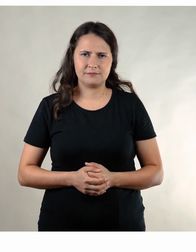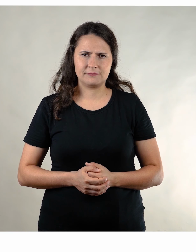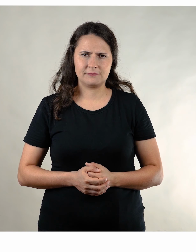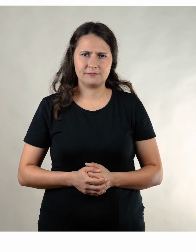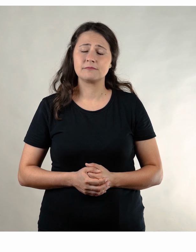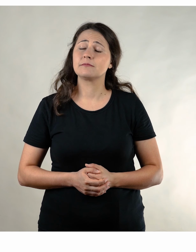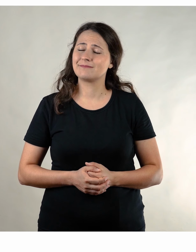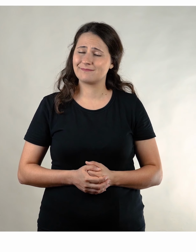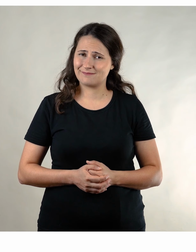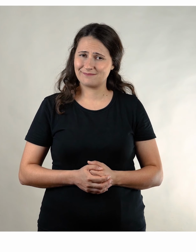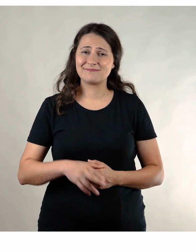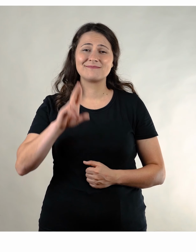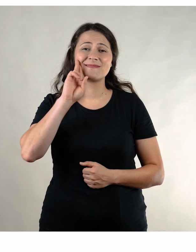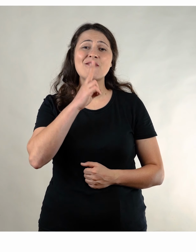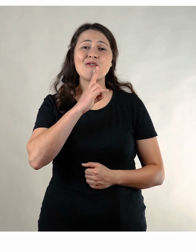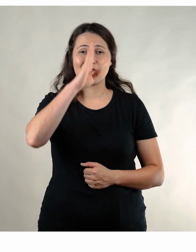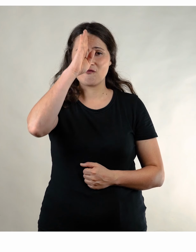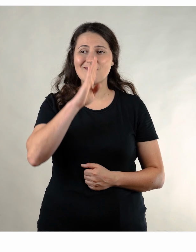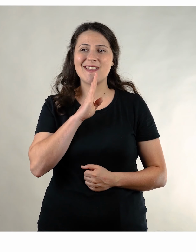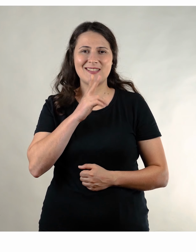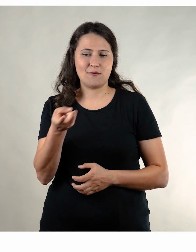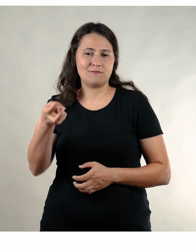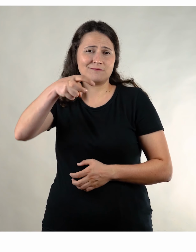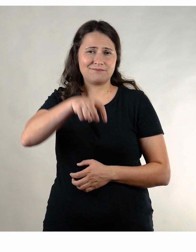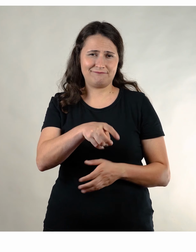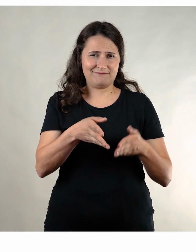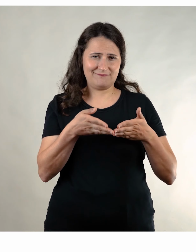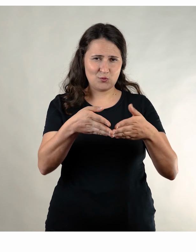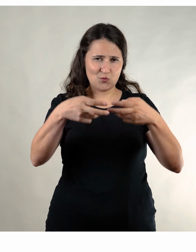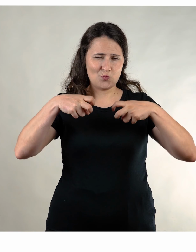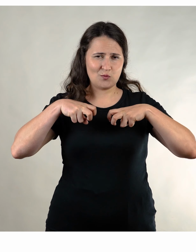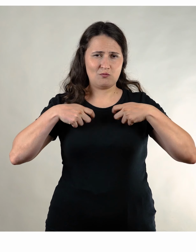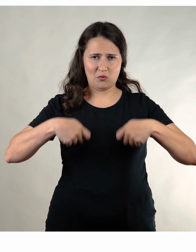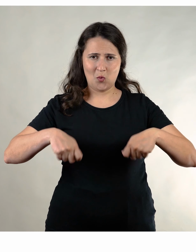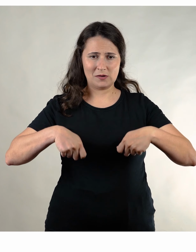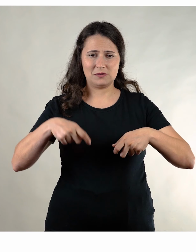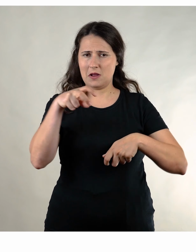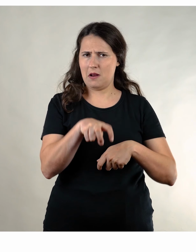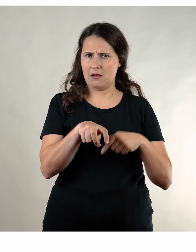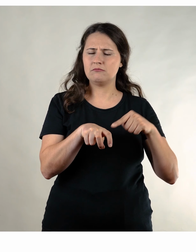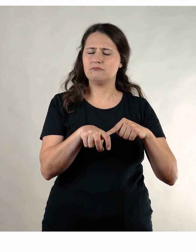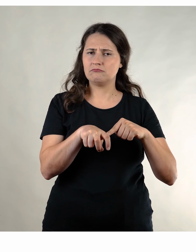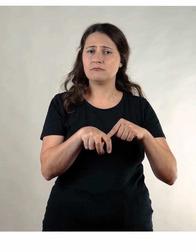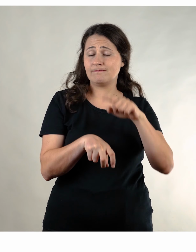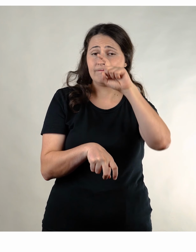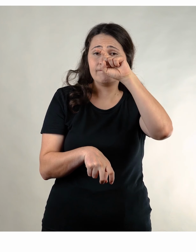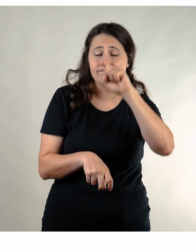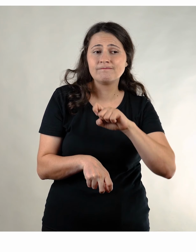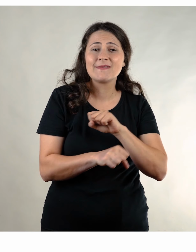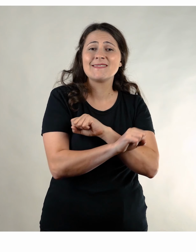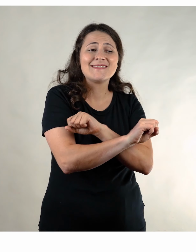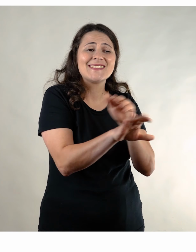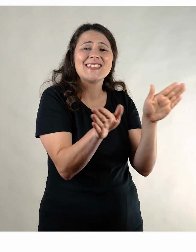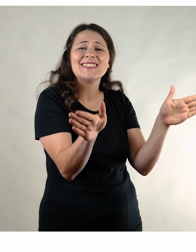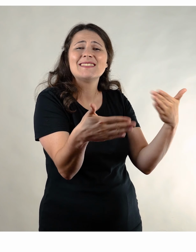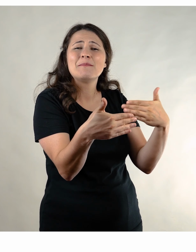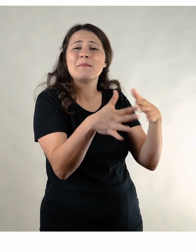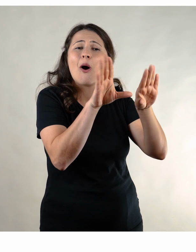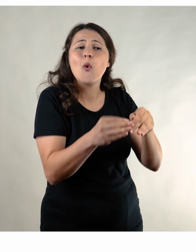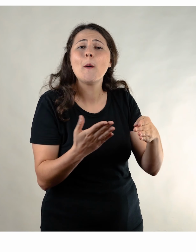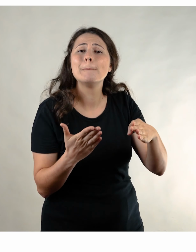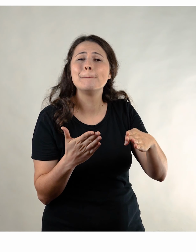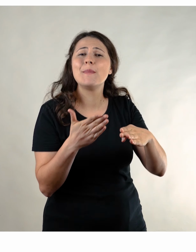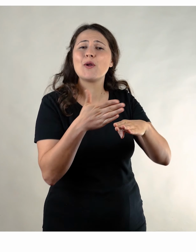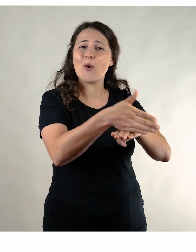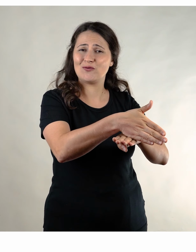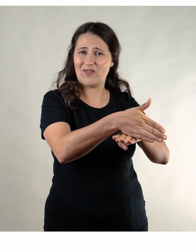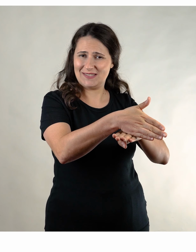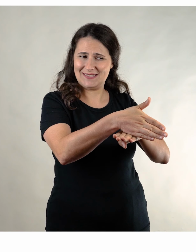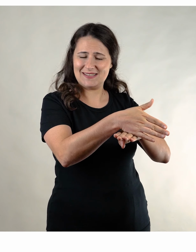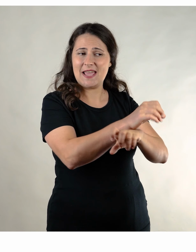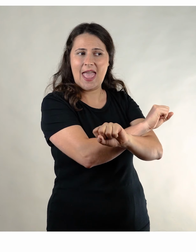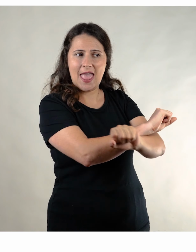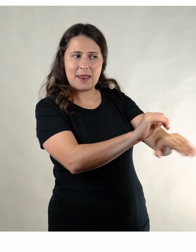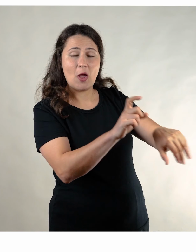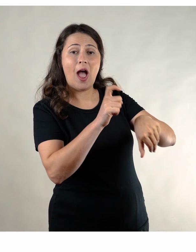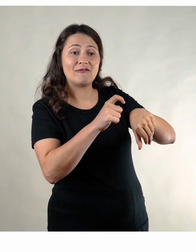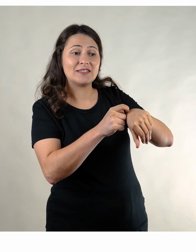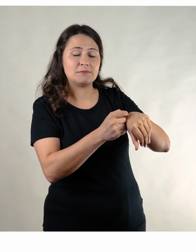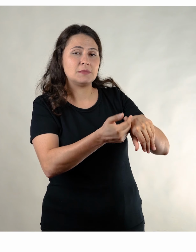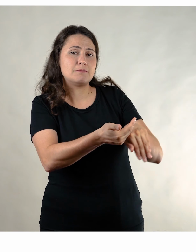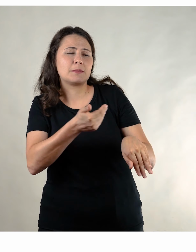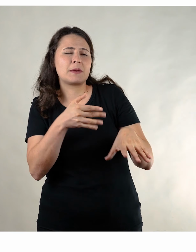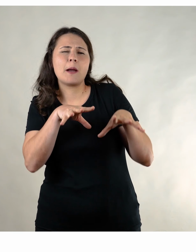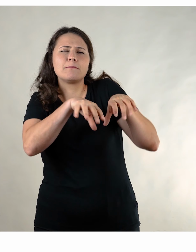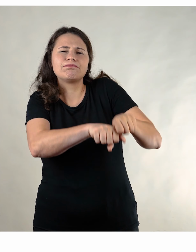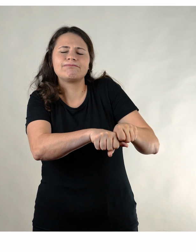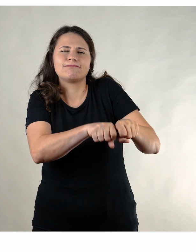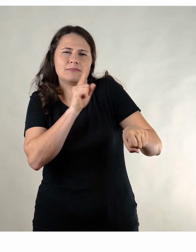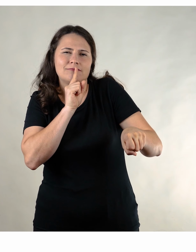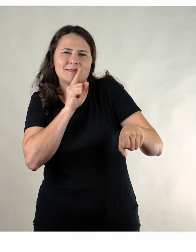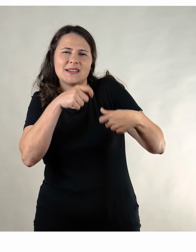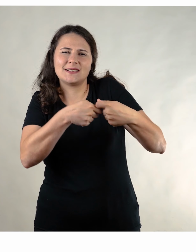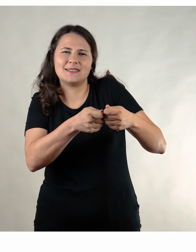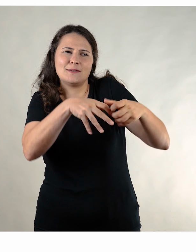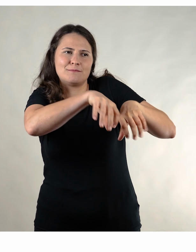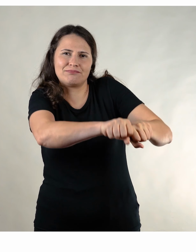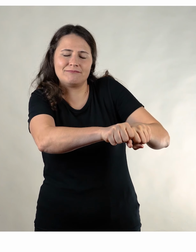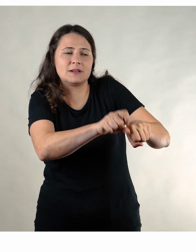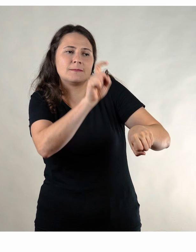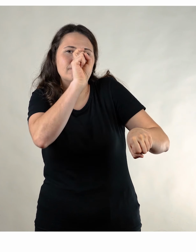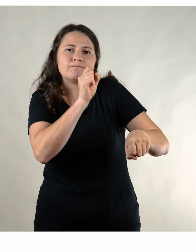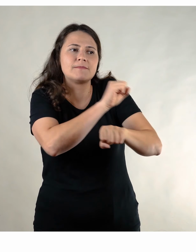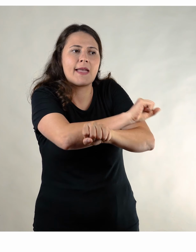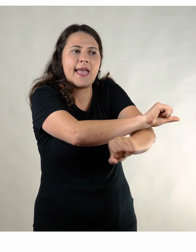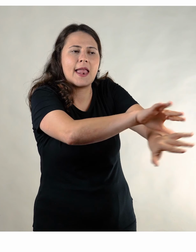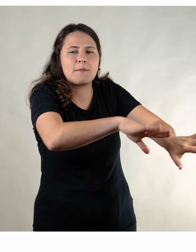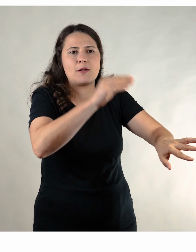Ο ταξιδιώτης με προβλήματα ακοής θα πρέπει να ενημερώσει το Τμήμα Προσβασιμότητας Επισκεπτών κατά την κράτηση ,